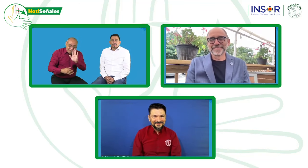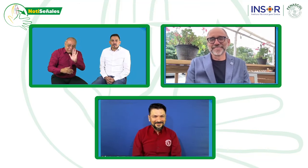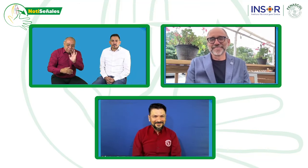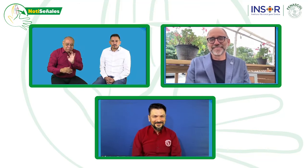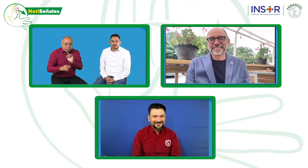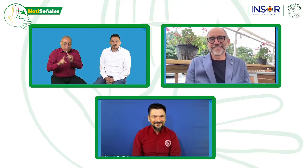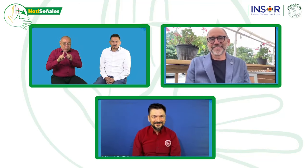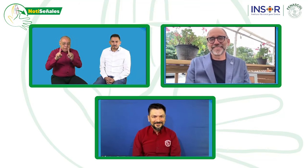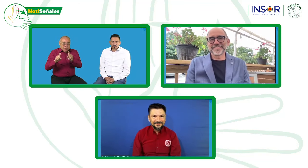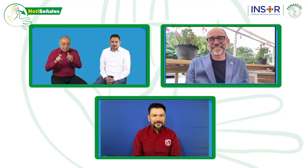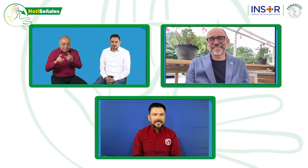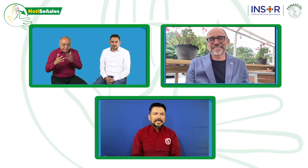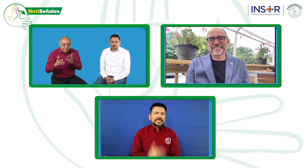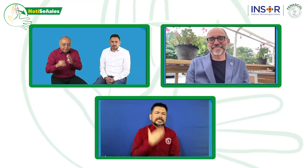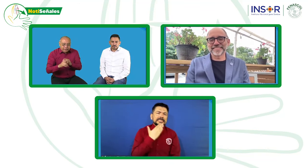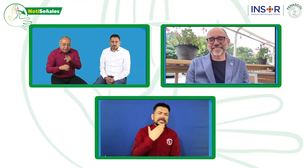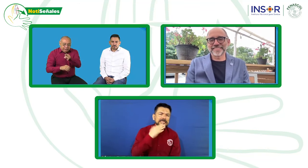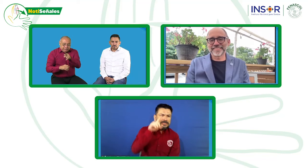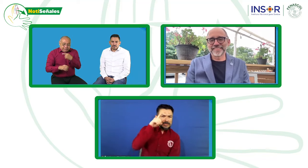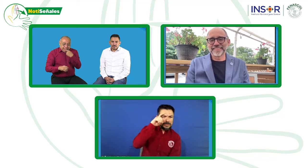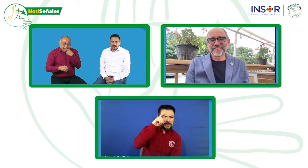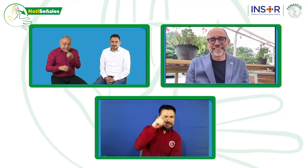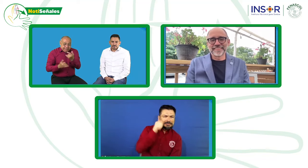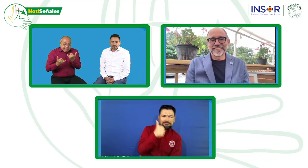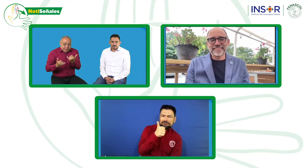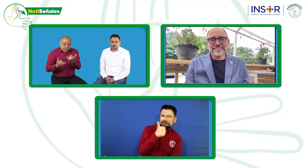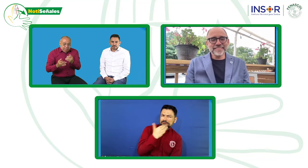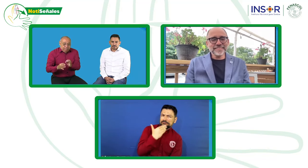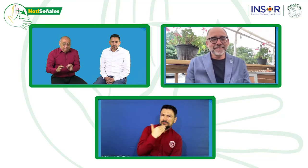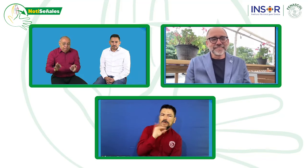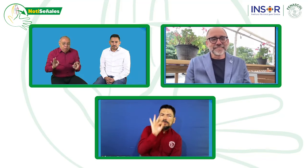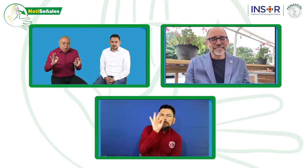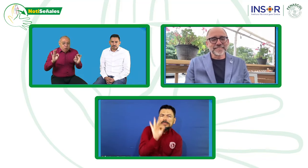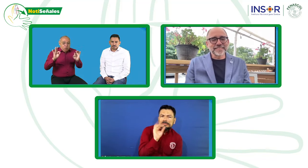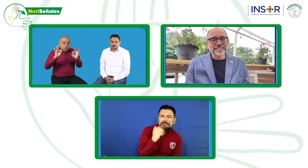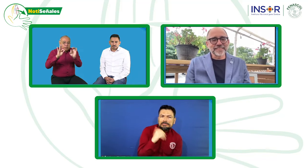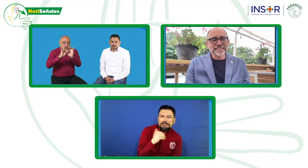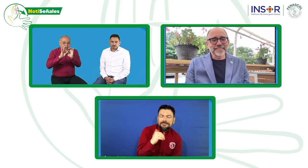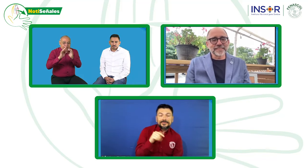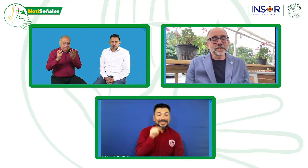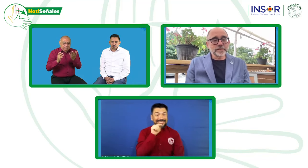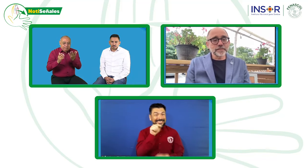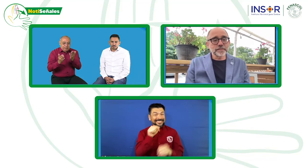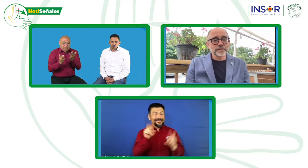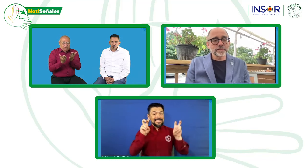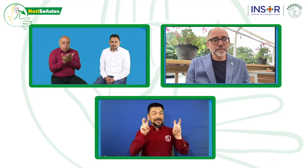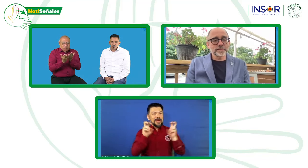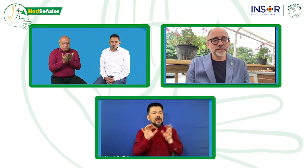ambos. Gracias. Gracias Joseph.